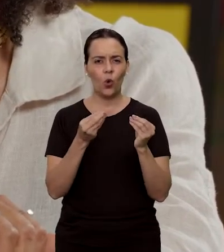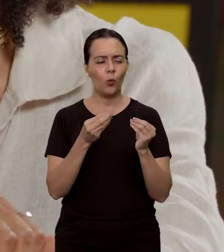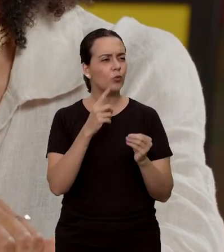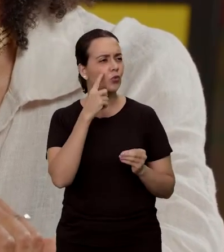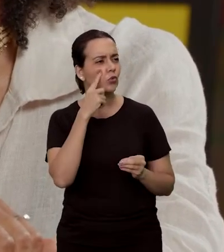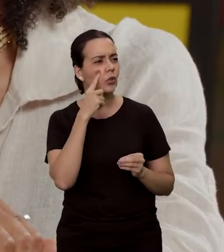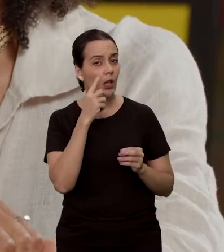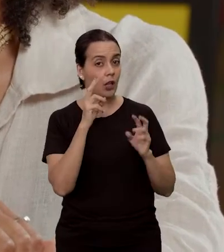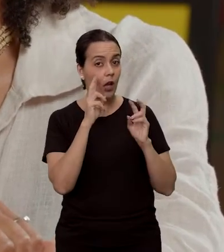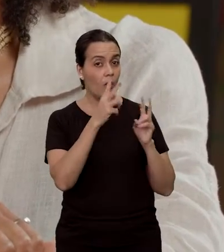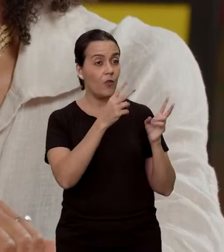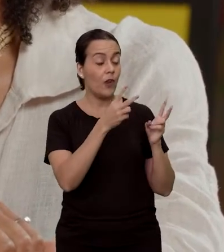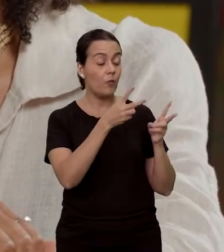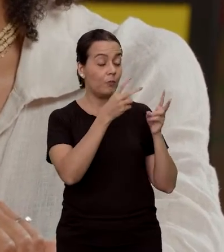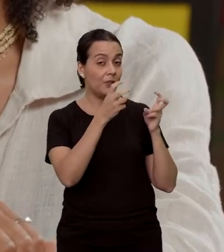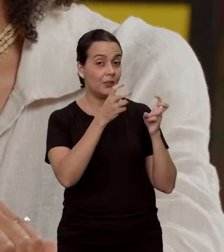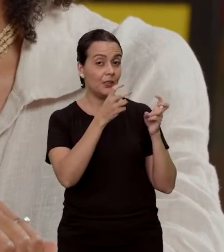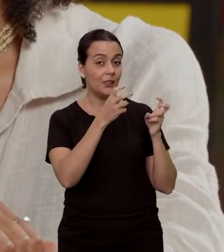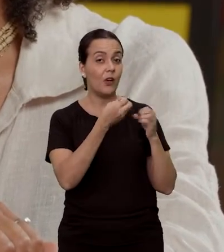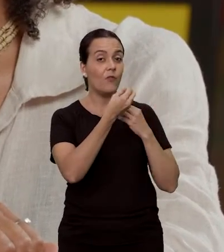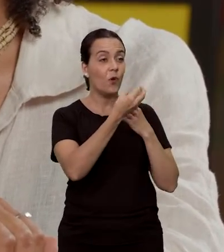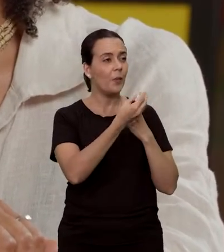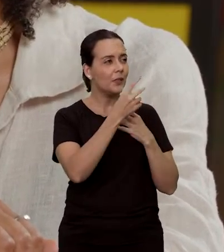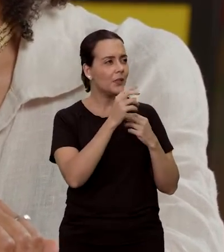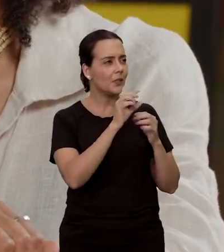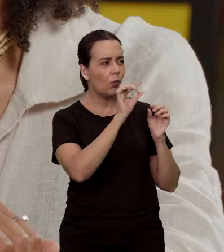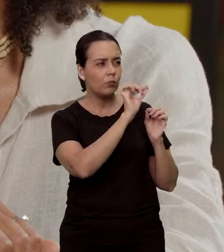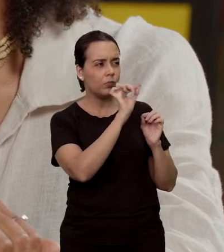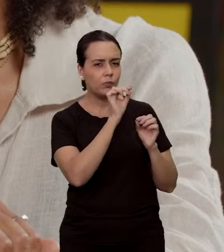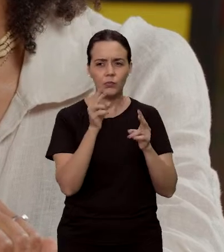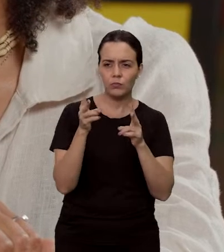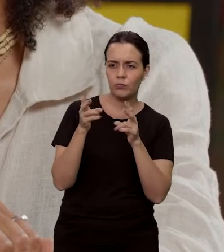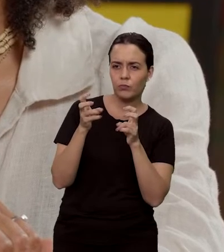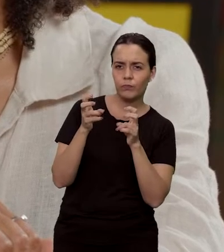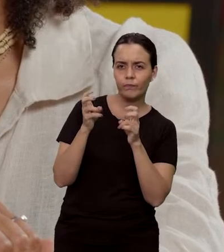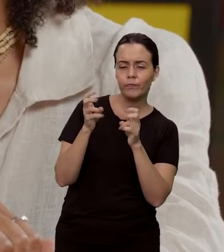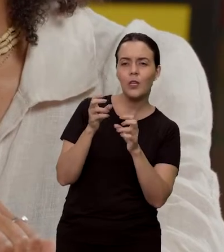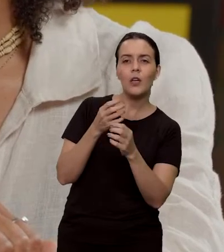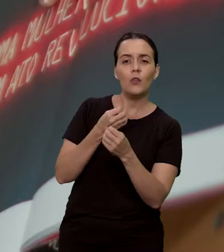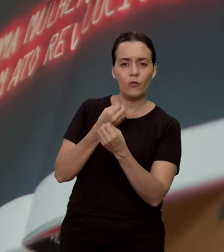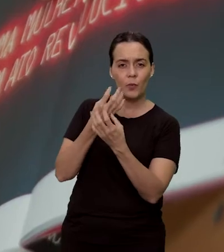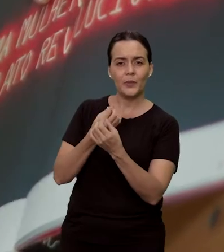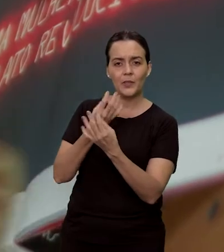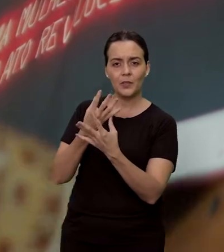de jornais da época da escravidão. Então as pessoas escravizadas, elas eram